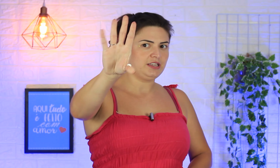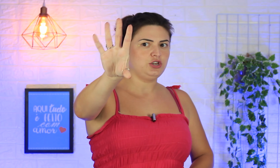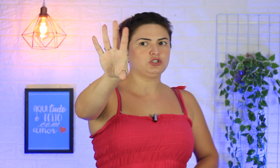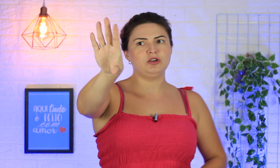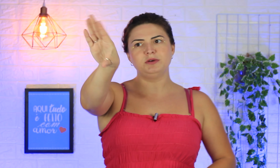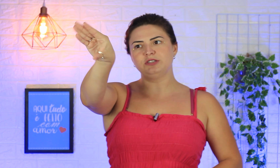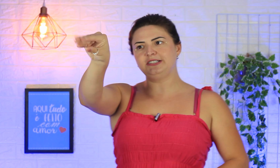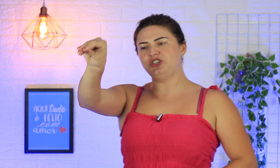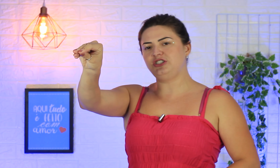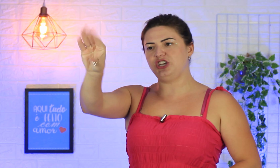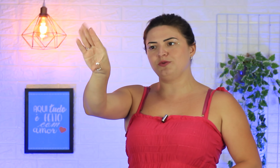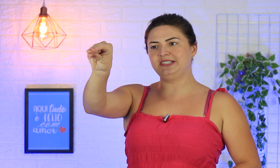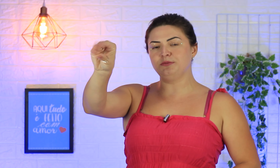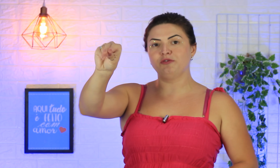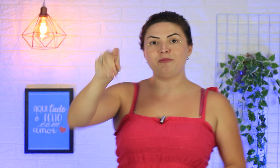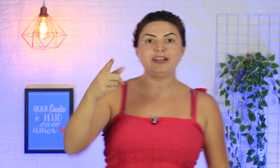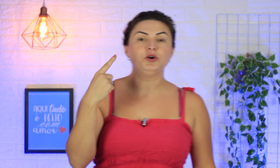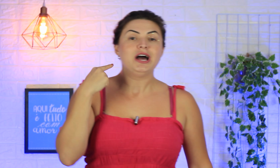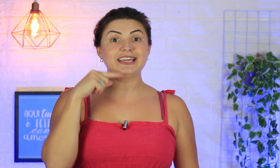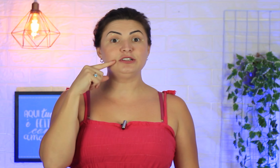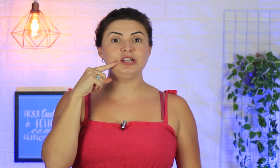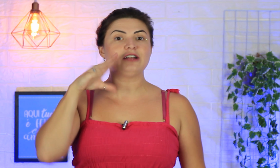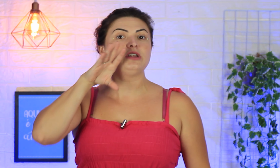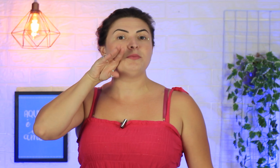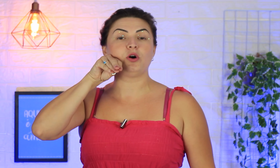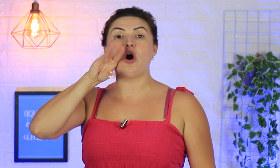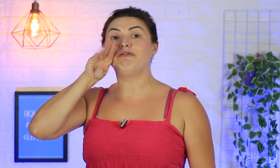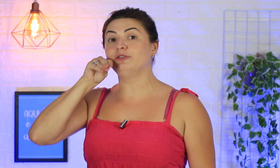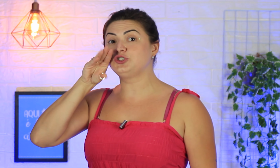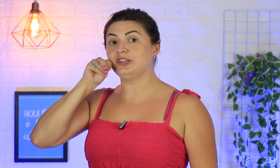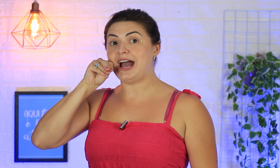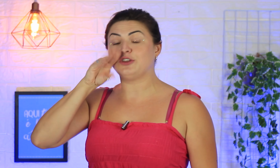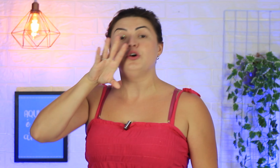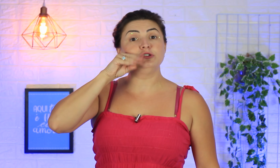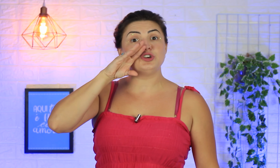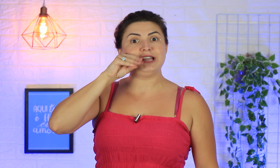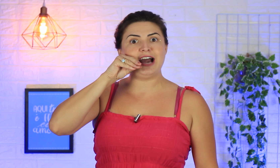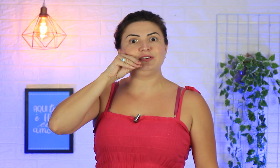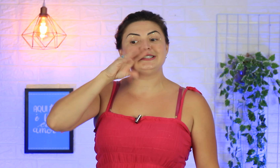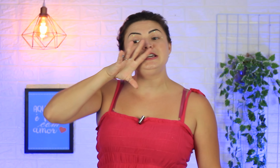aqui ó sua mão desse jeitinho esse movimento aqui do lado da boca ó funcionário funcionário assim